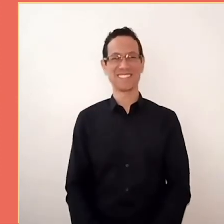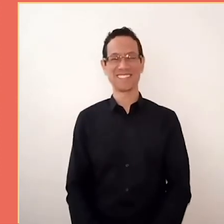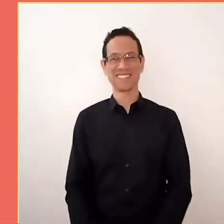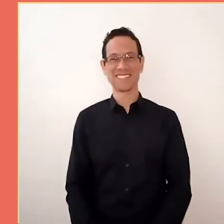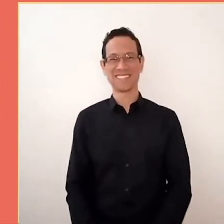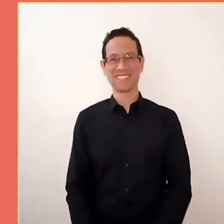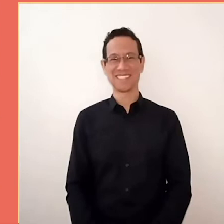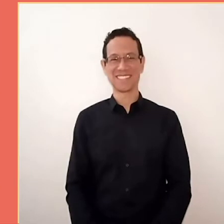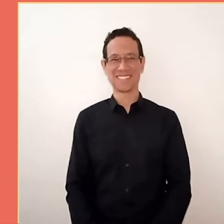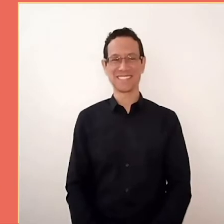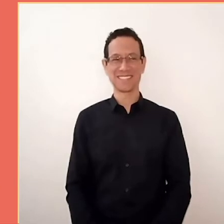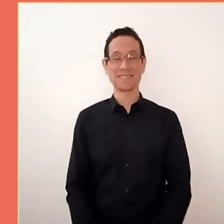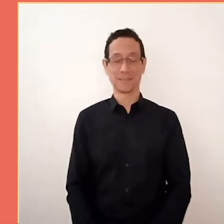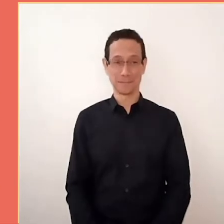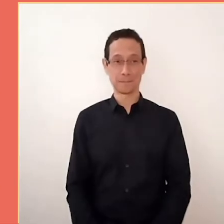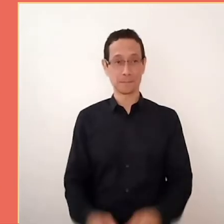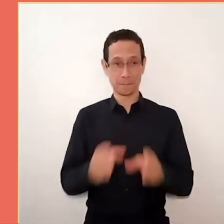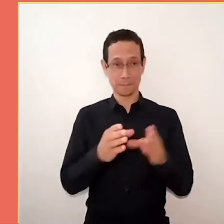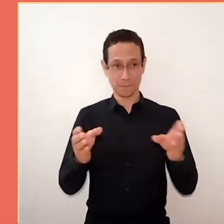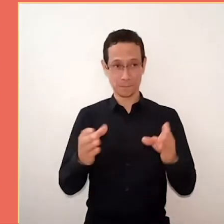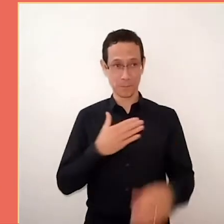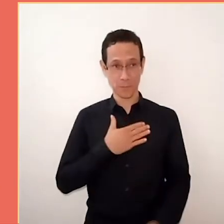Vocês gostariam… Mônica, estou vendo você com a mão